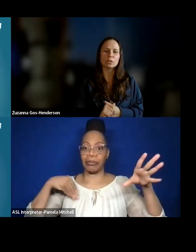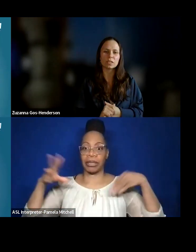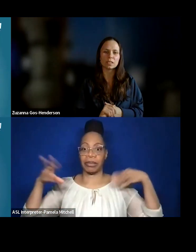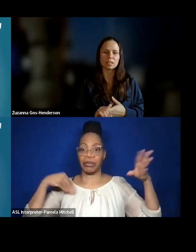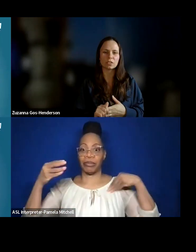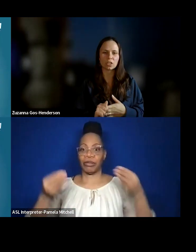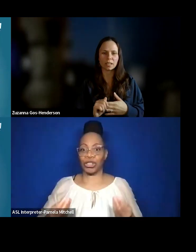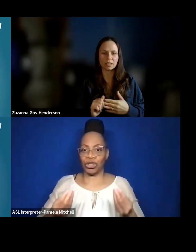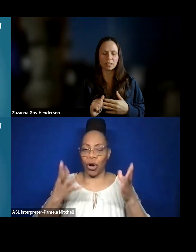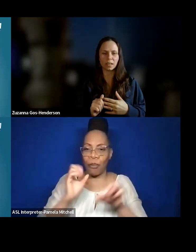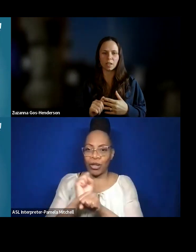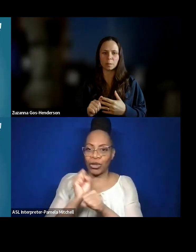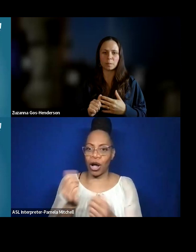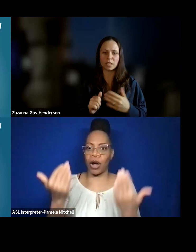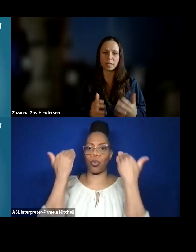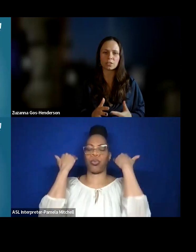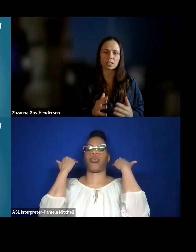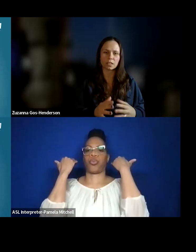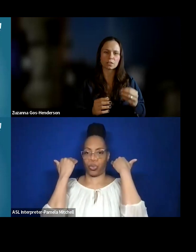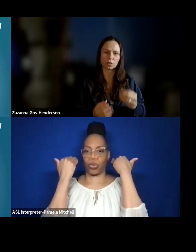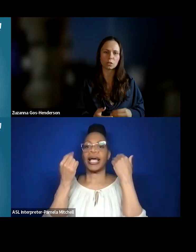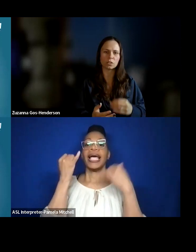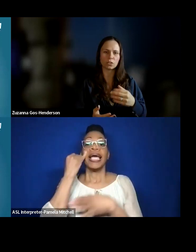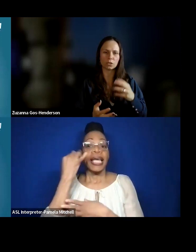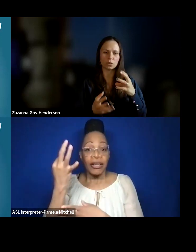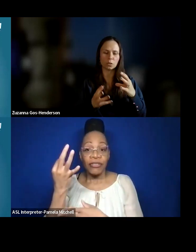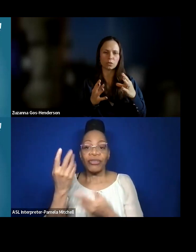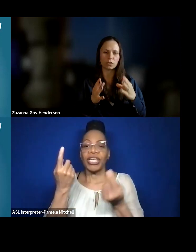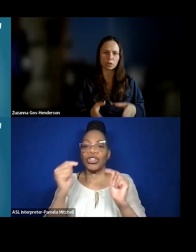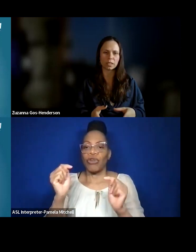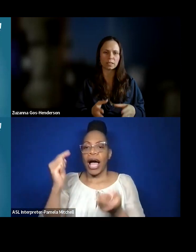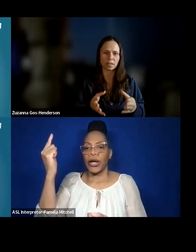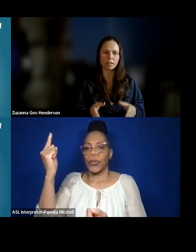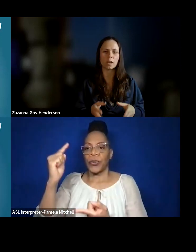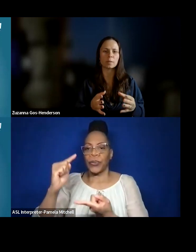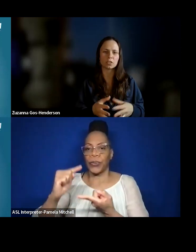trata de minimizar tu carga de casos para concentrarte en ellos